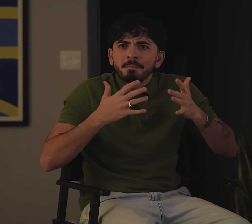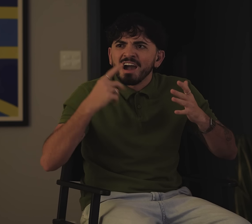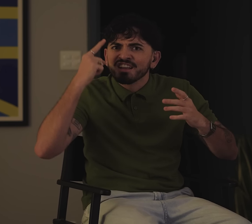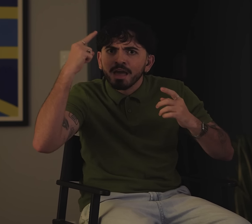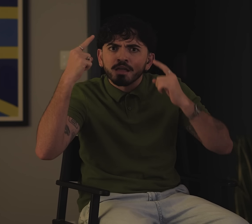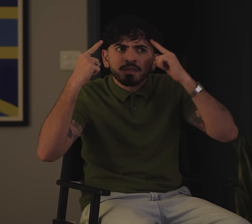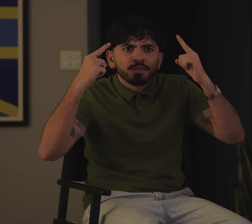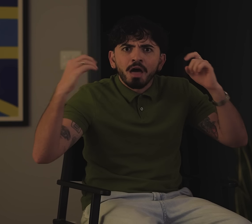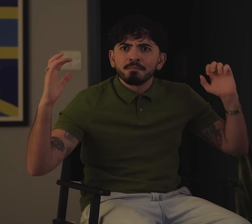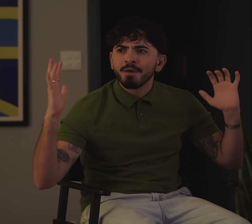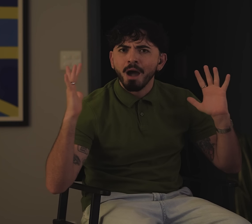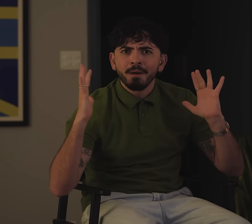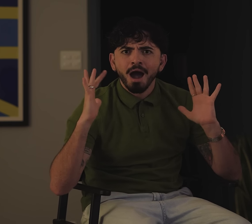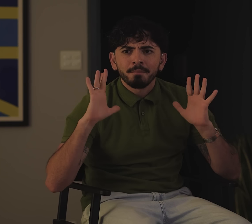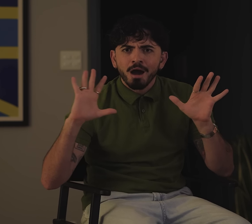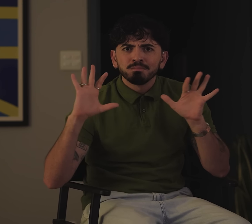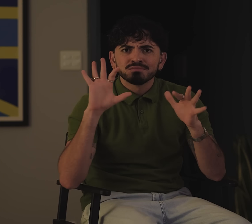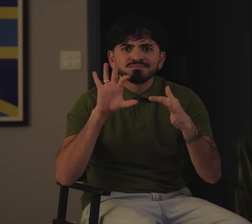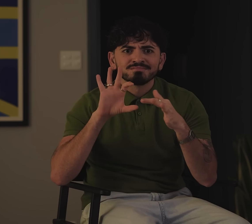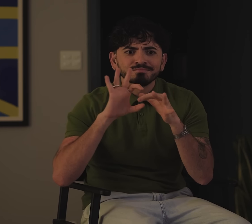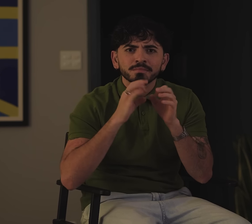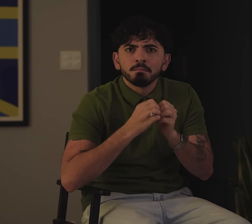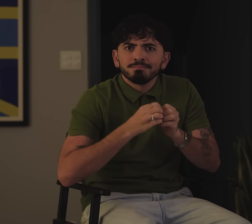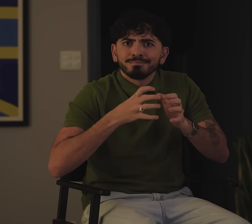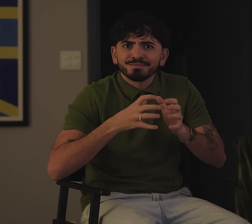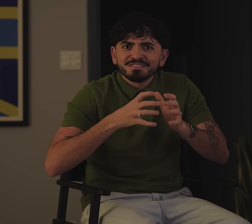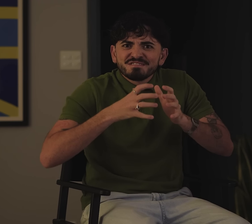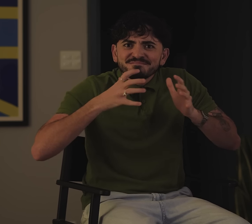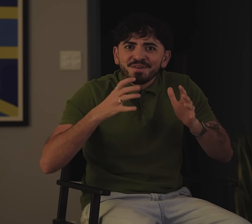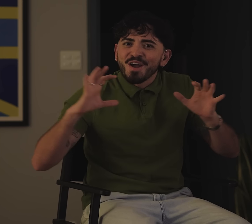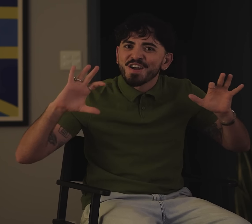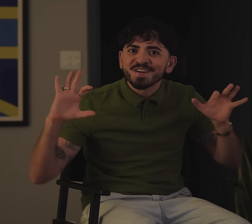ganhando novas pessoas, novas ideias e ocupando espaços cada vez maiores.